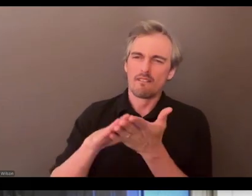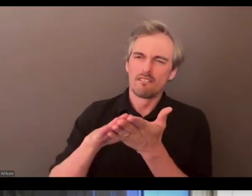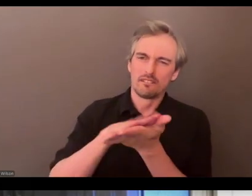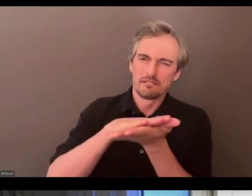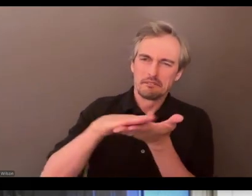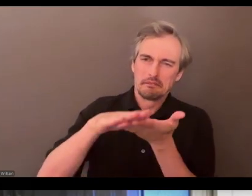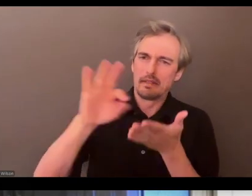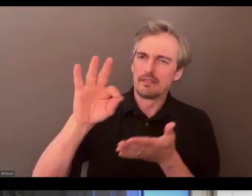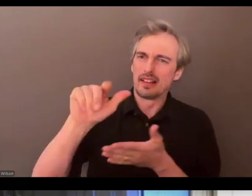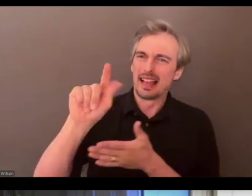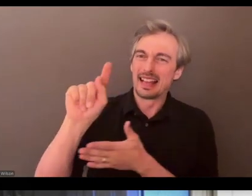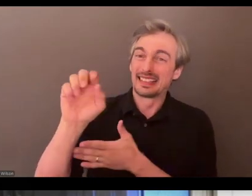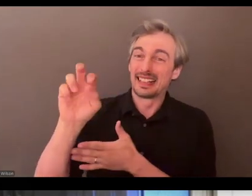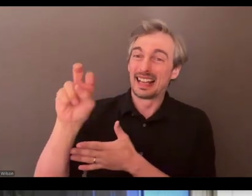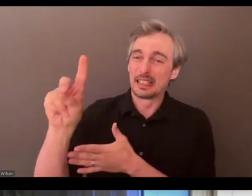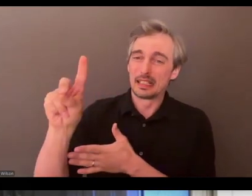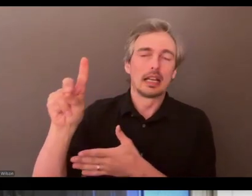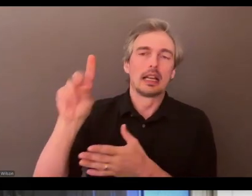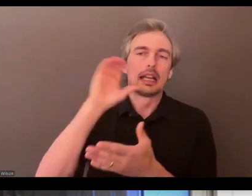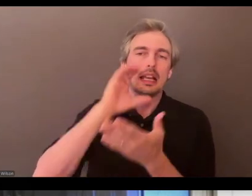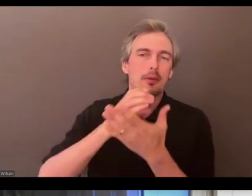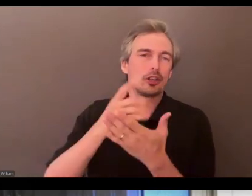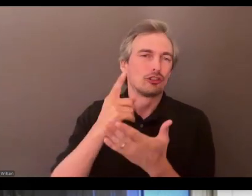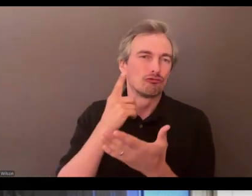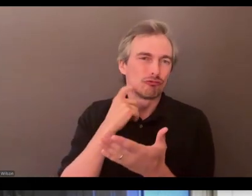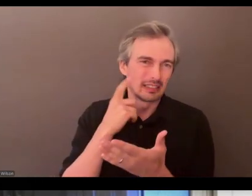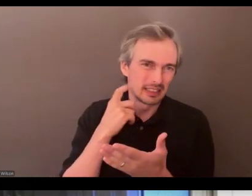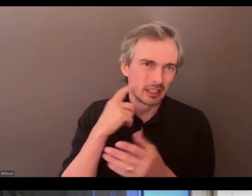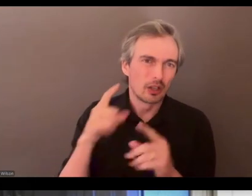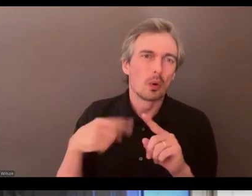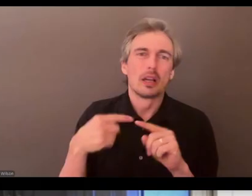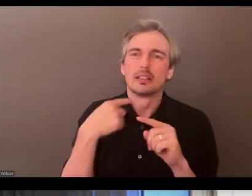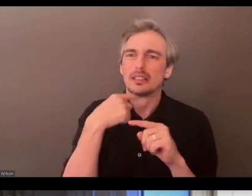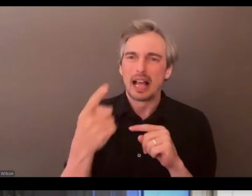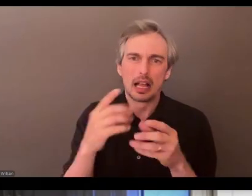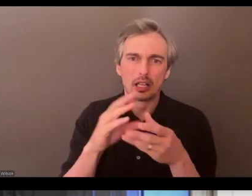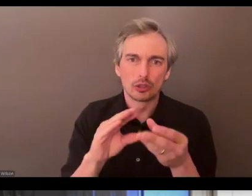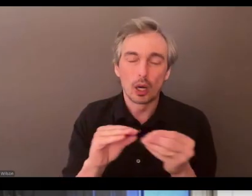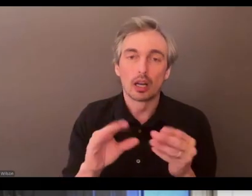なぜなら、弱視の人がそのフラットな画像にアクセスできなかったからです。